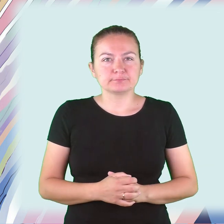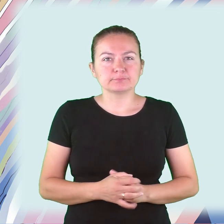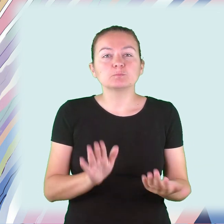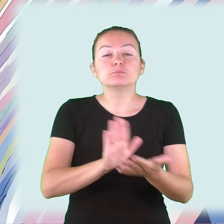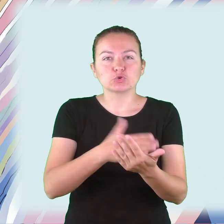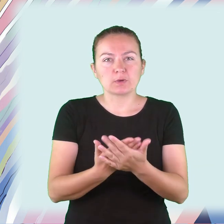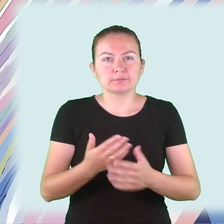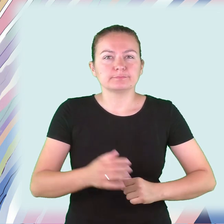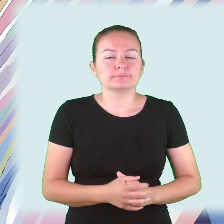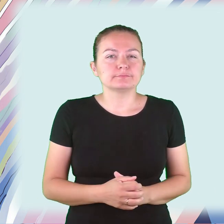Przykłady: